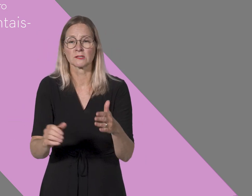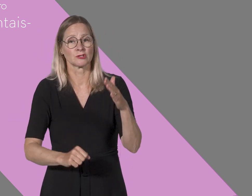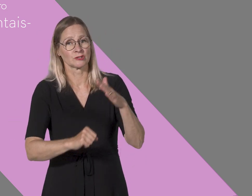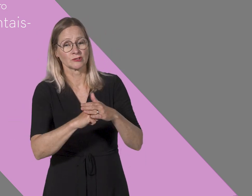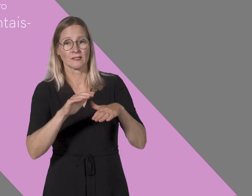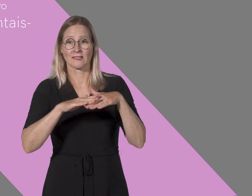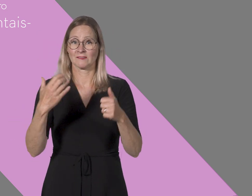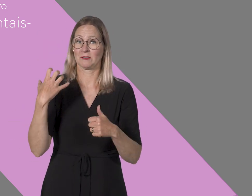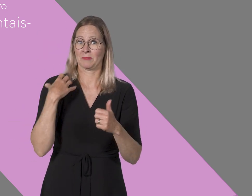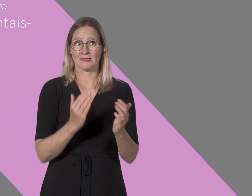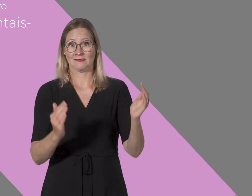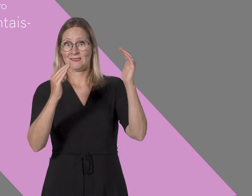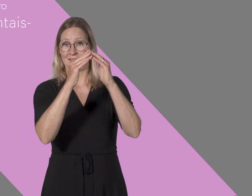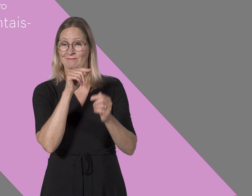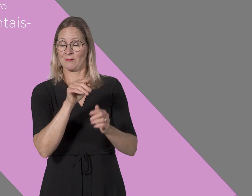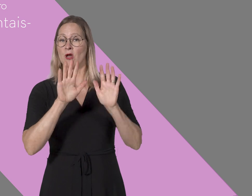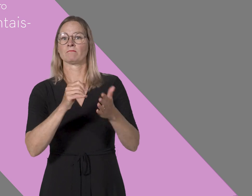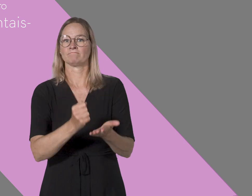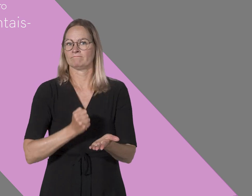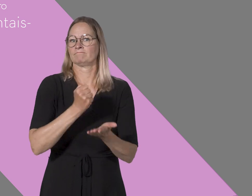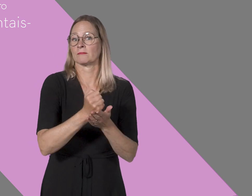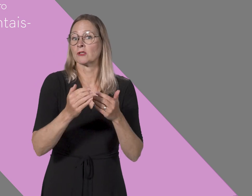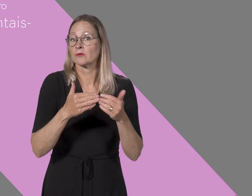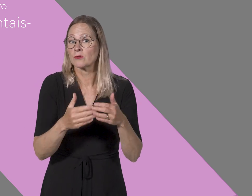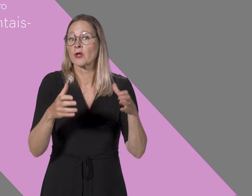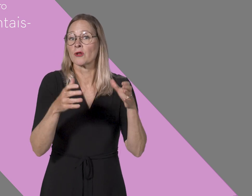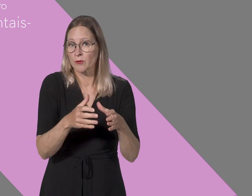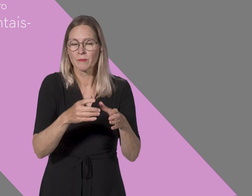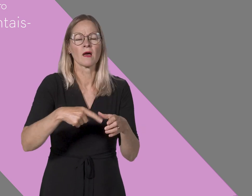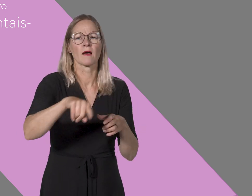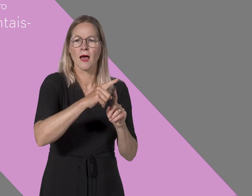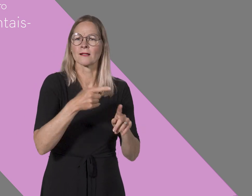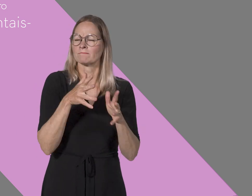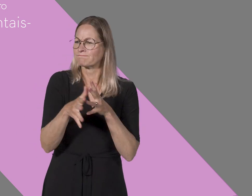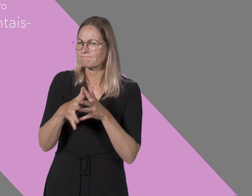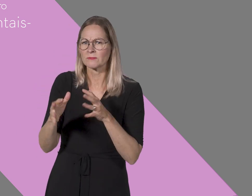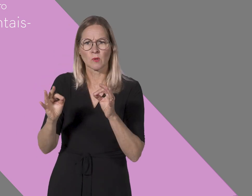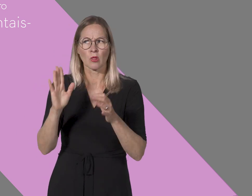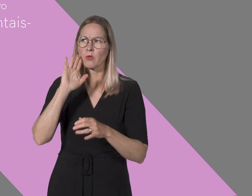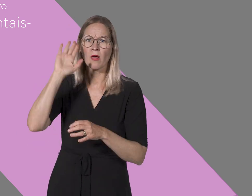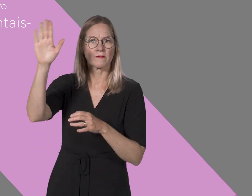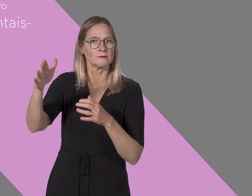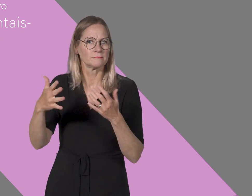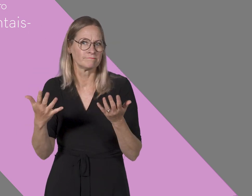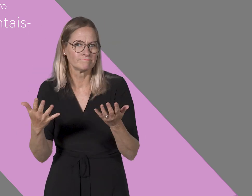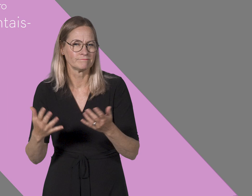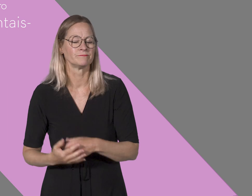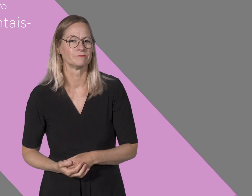ja sosiaali- ja terveysministeriö on perustanut työryhmän selvittämään asiaa.